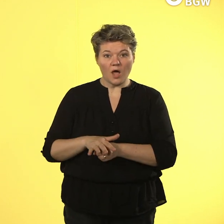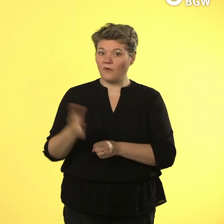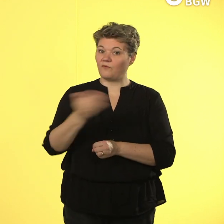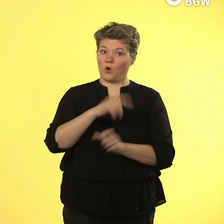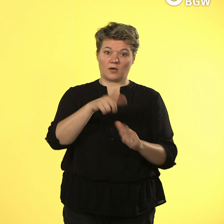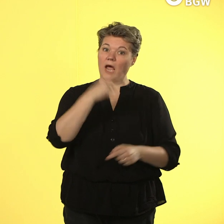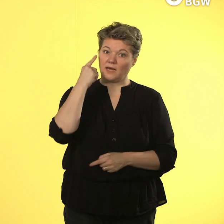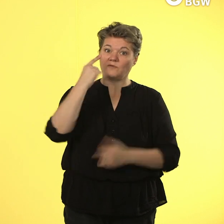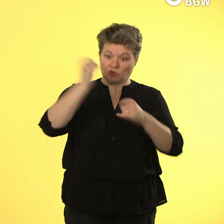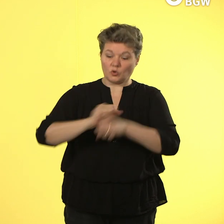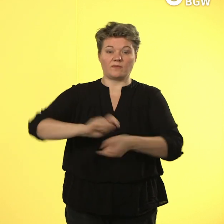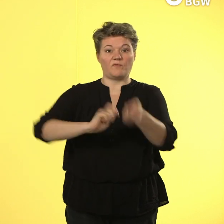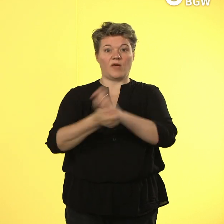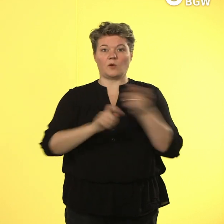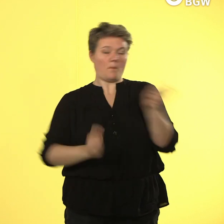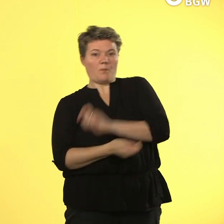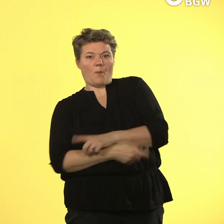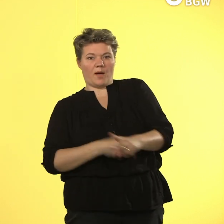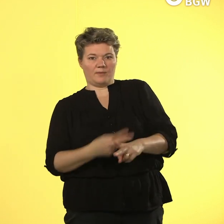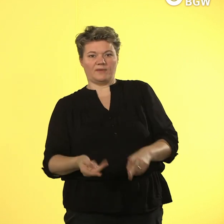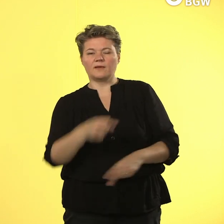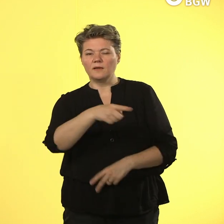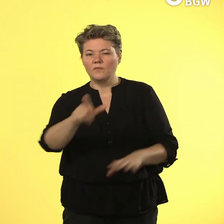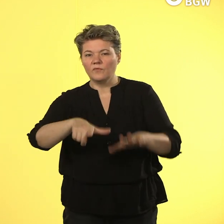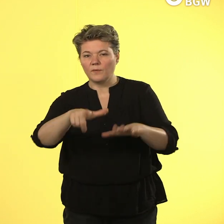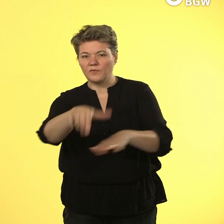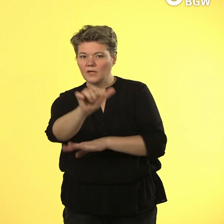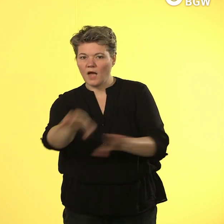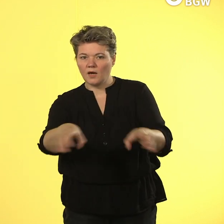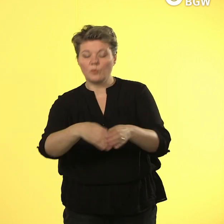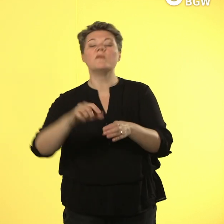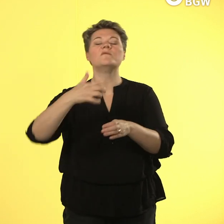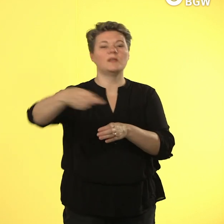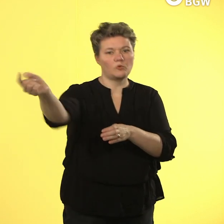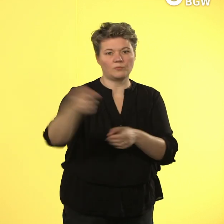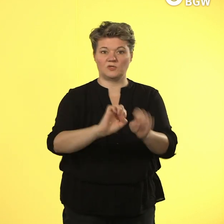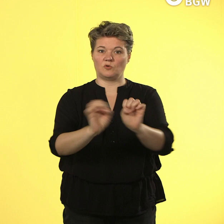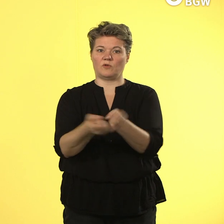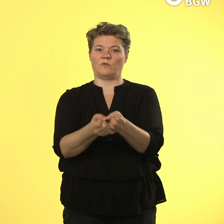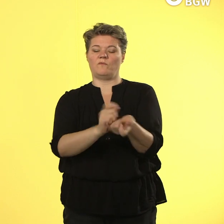in Situation sein, wo wir an so einer Grenze stehen. Und da möchte ich in Zukunft solche Prozesse bei mir eher erkennen als vorher.